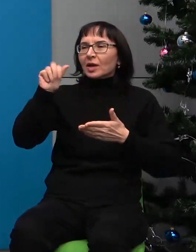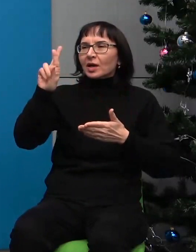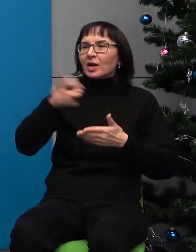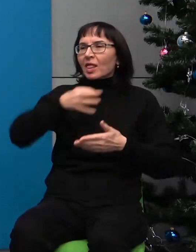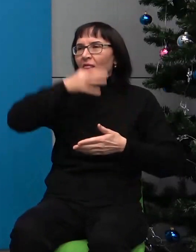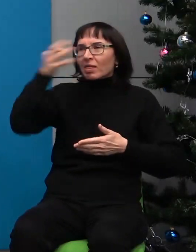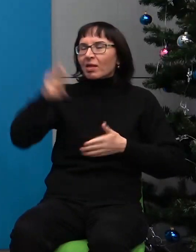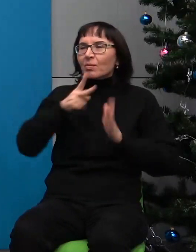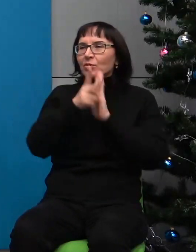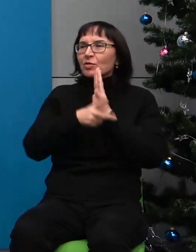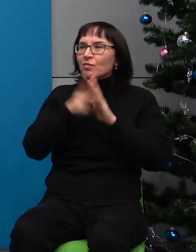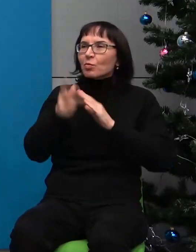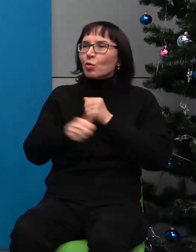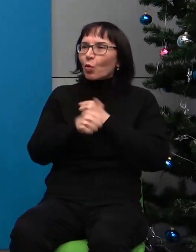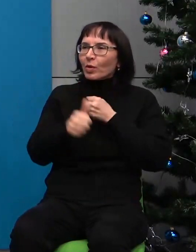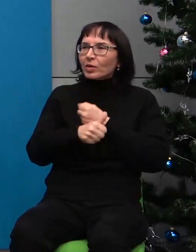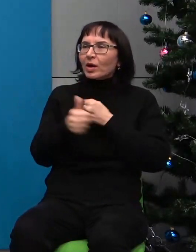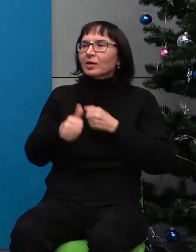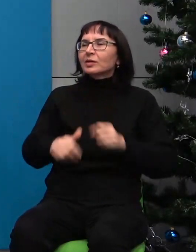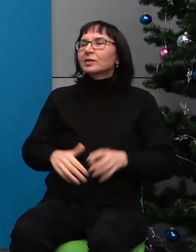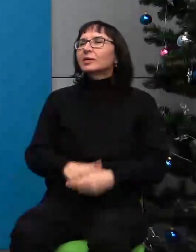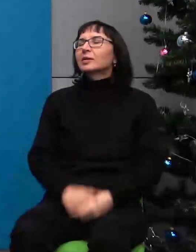Także polecam państwu.